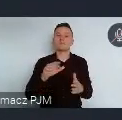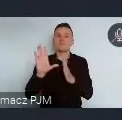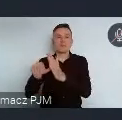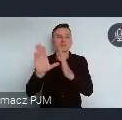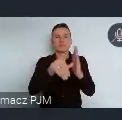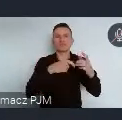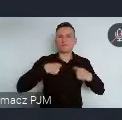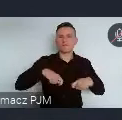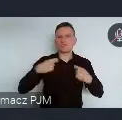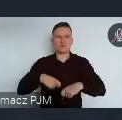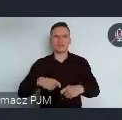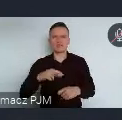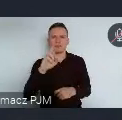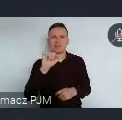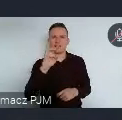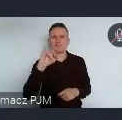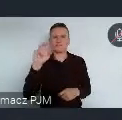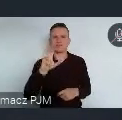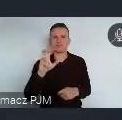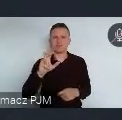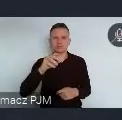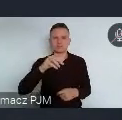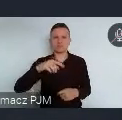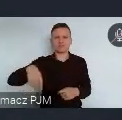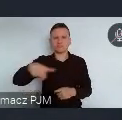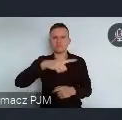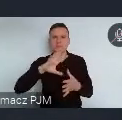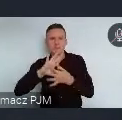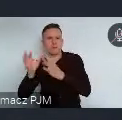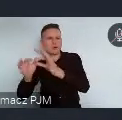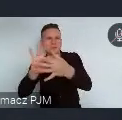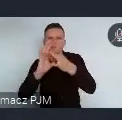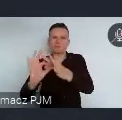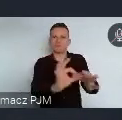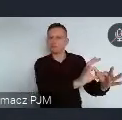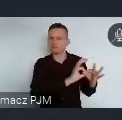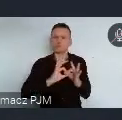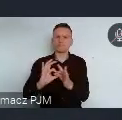na rzecz poprawy jakości powietrza. Chcemy, aby alternatywa, jaką daje rower